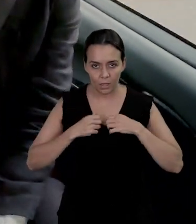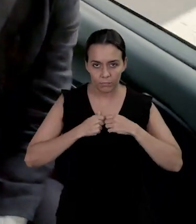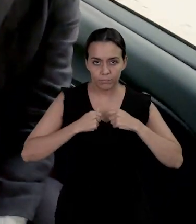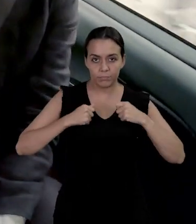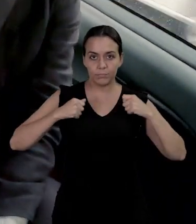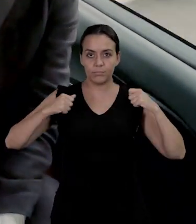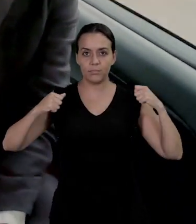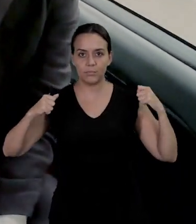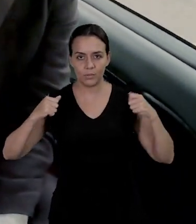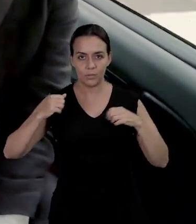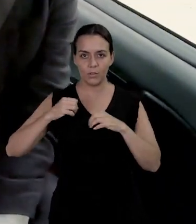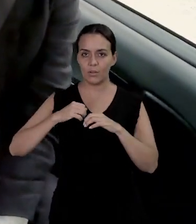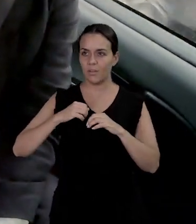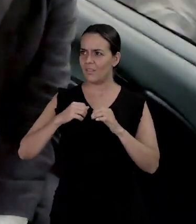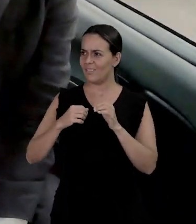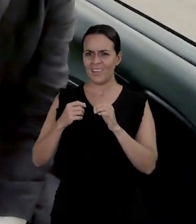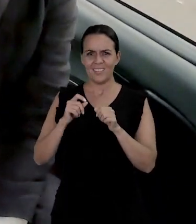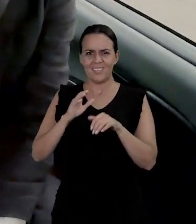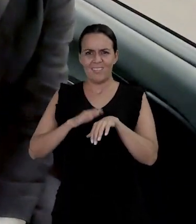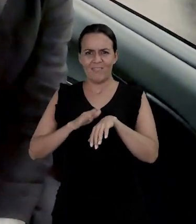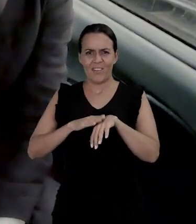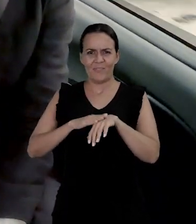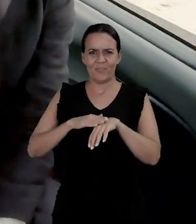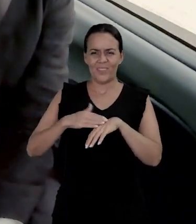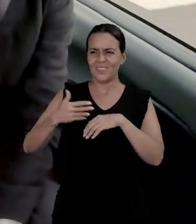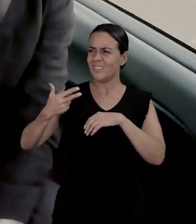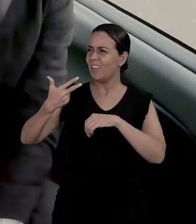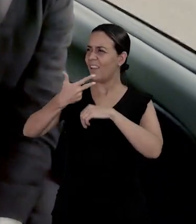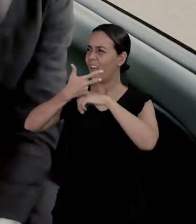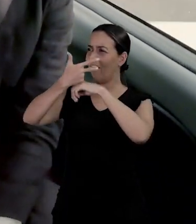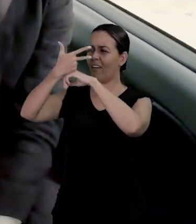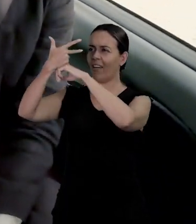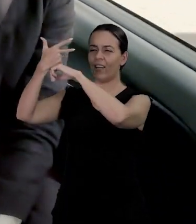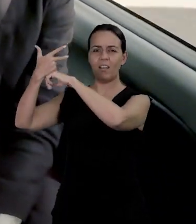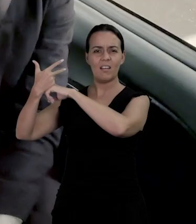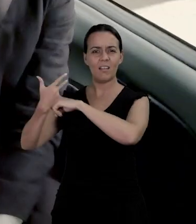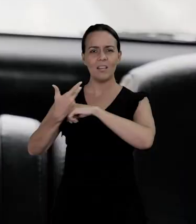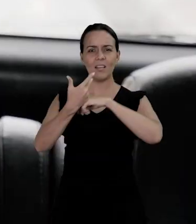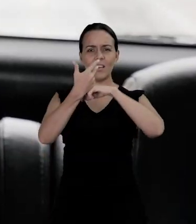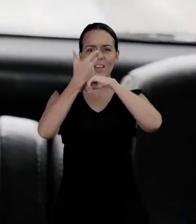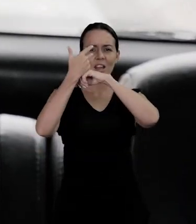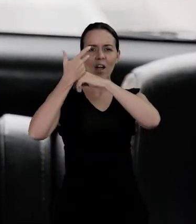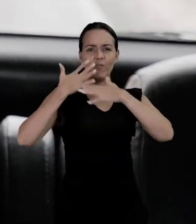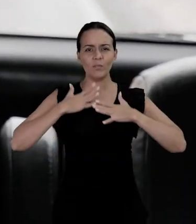Mais sexual, mesmo, tem muita... É... Tem esse movimento solar, sensual também.